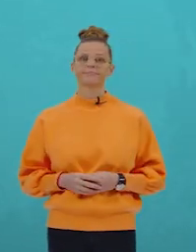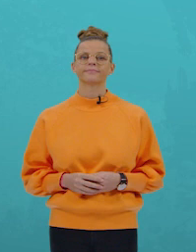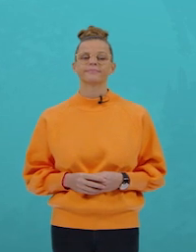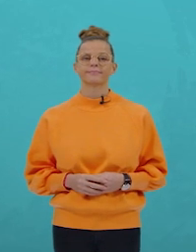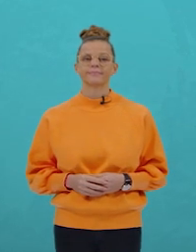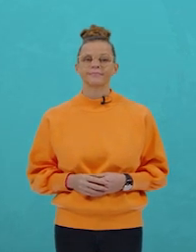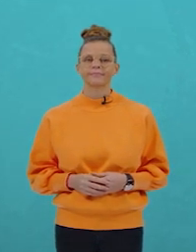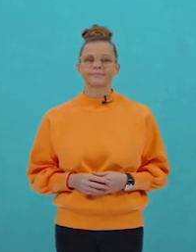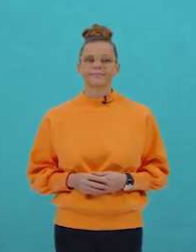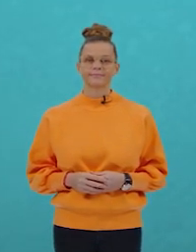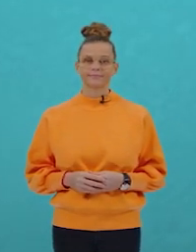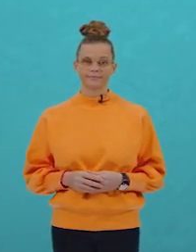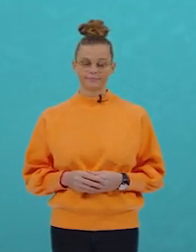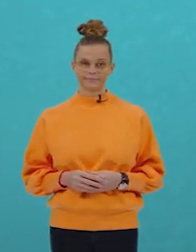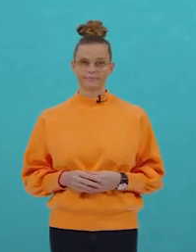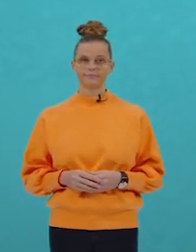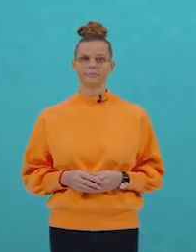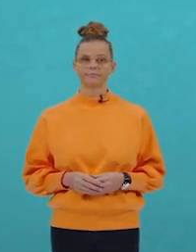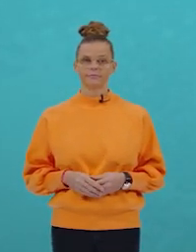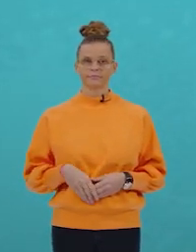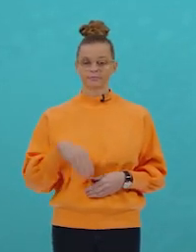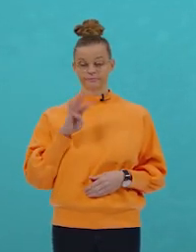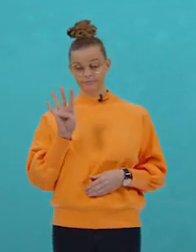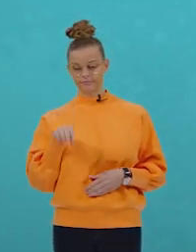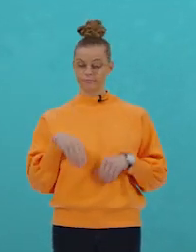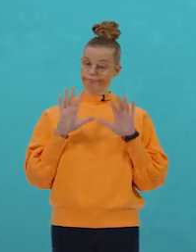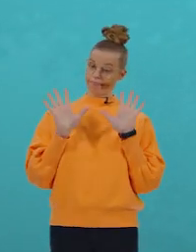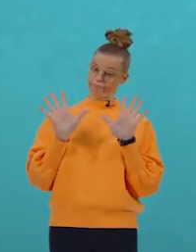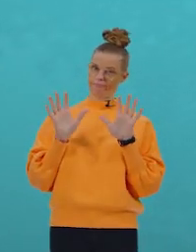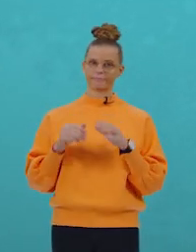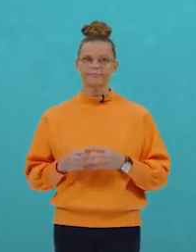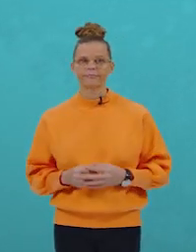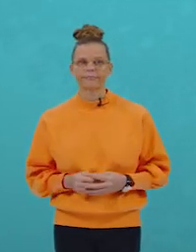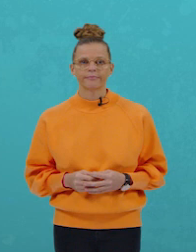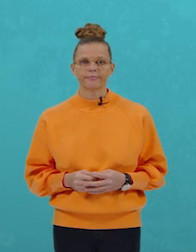Wie eine aktuelle aposcope-Umfrage zeigt, wurde bereits vier von zehn Kolleg:innen ein vermutlich